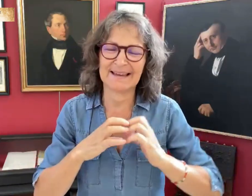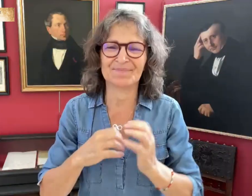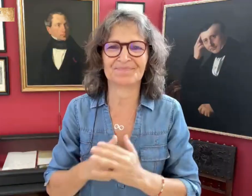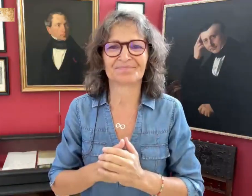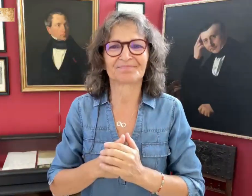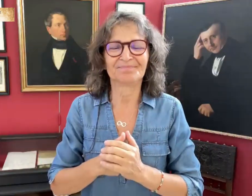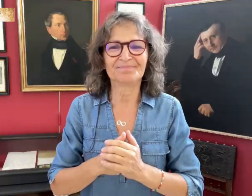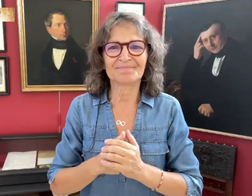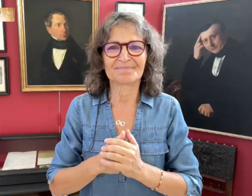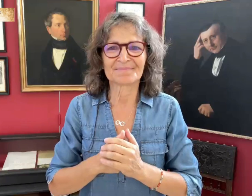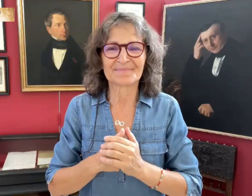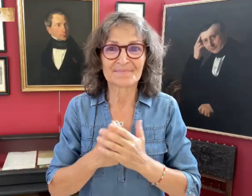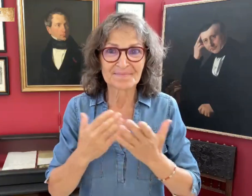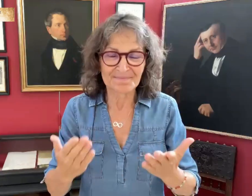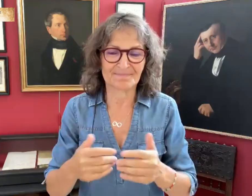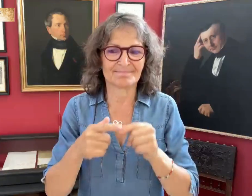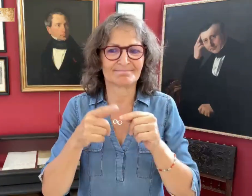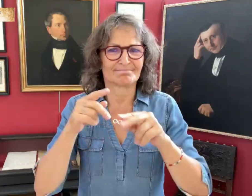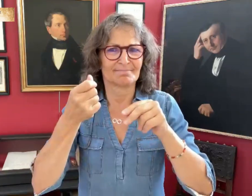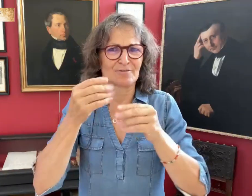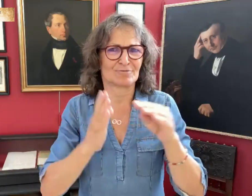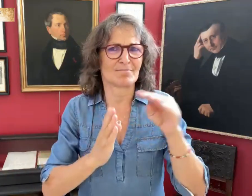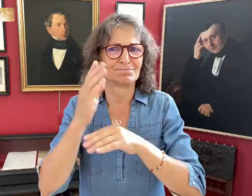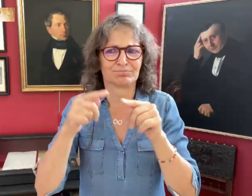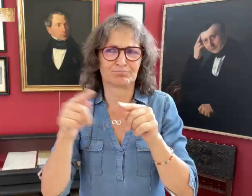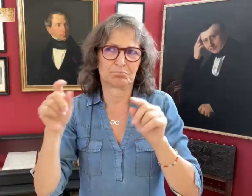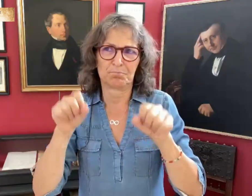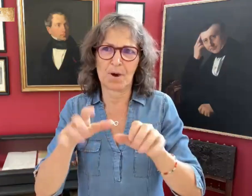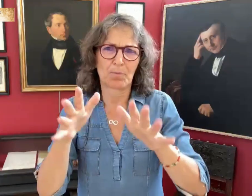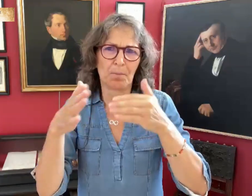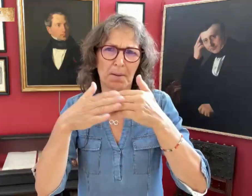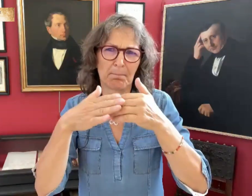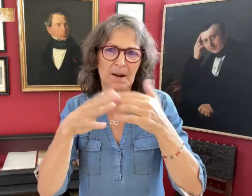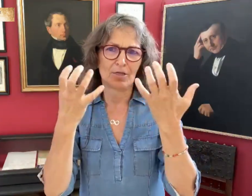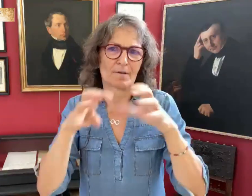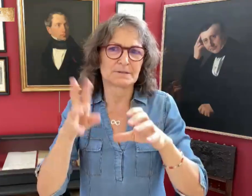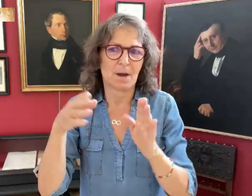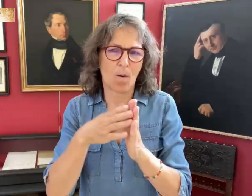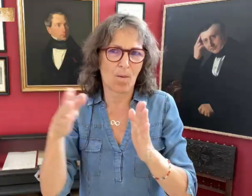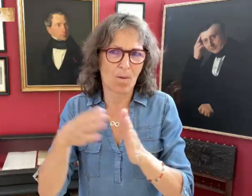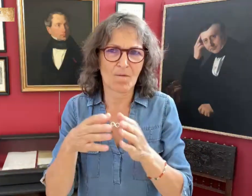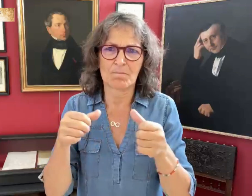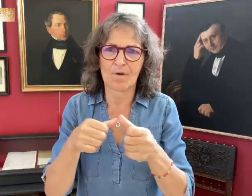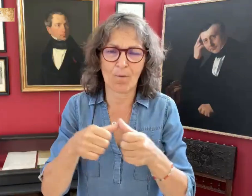Le surplus, s'élevant à peu près 900 €